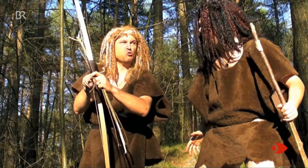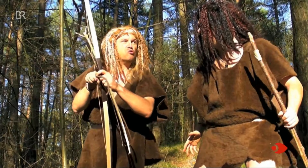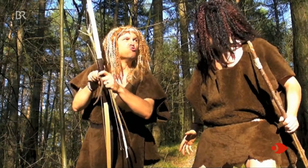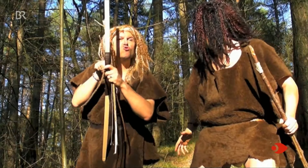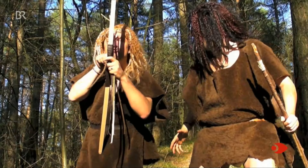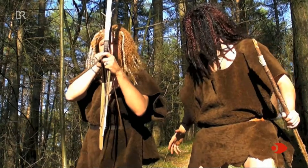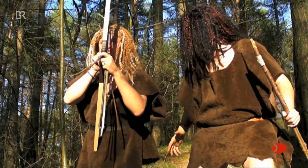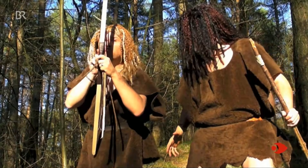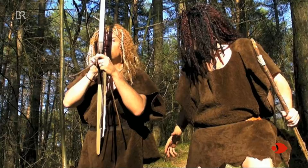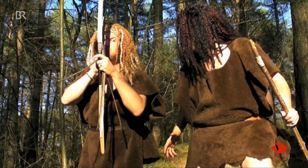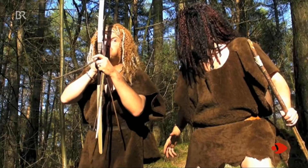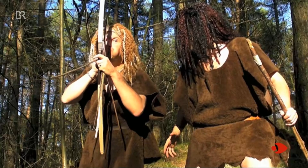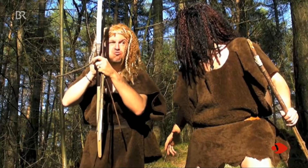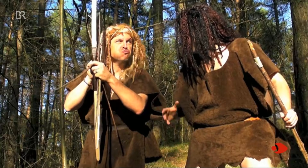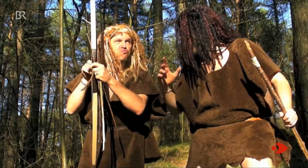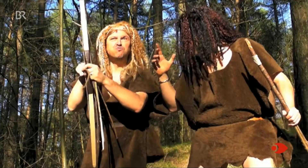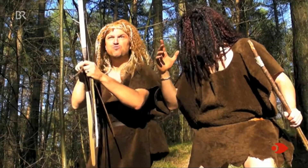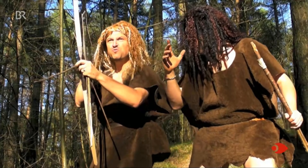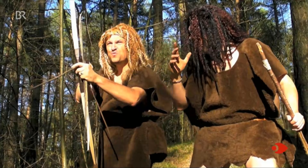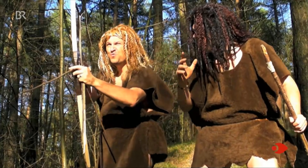Und ruhig bleiben. Pst.